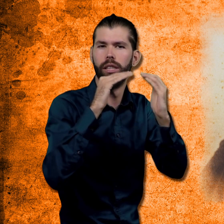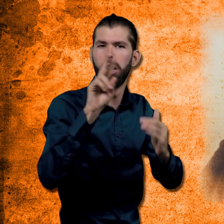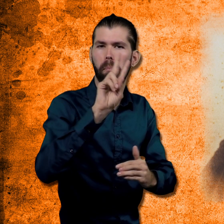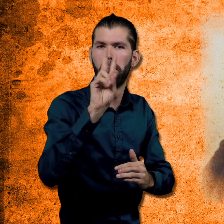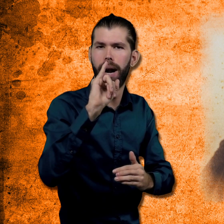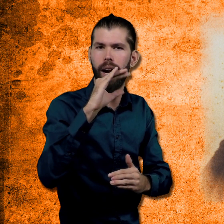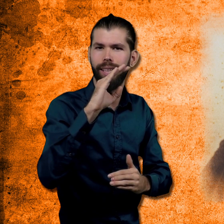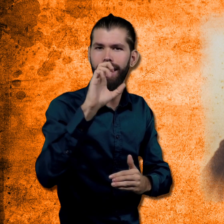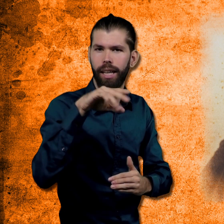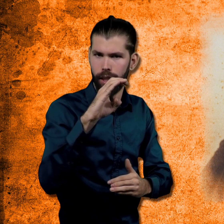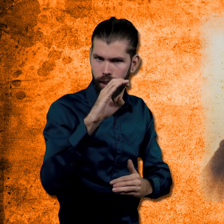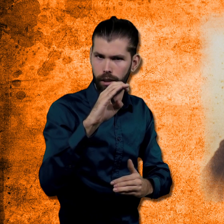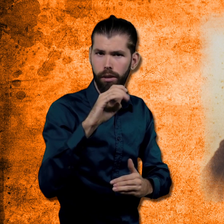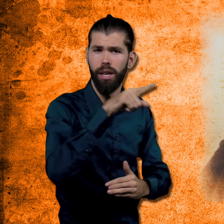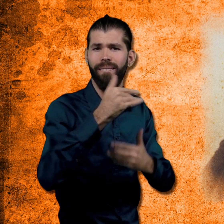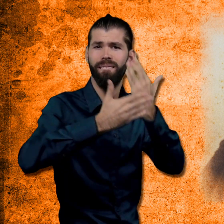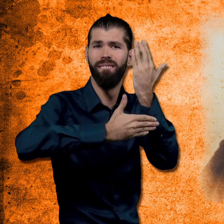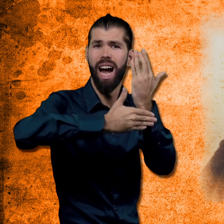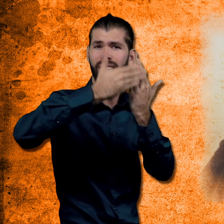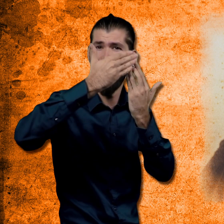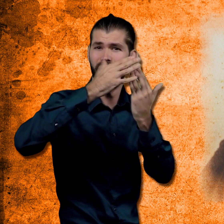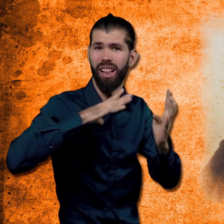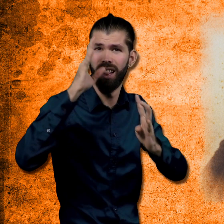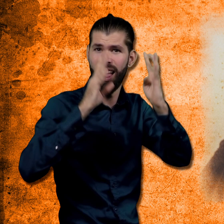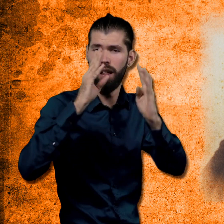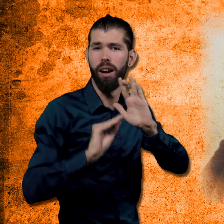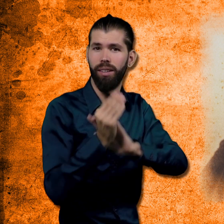Així, les obres declarades Patrimoni Mundial són: el Park i el Palau Güell, la Casa Milà, la Casa Vicenç,